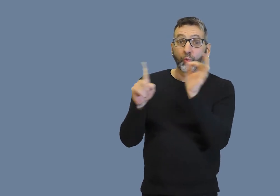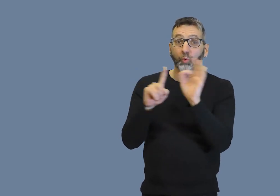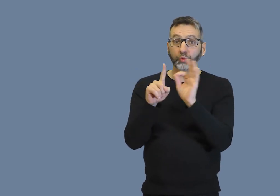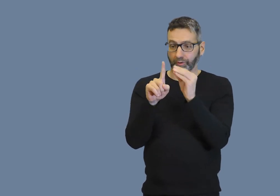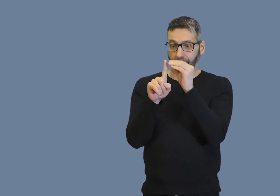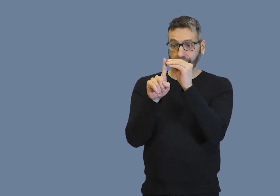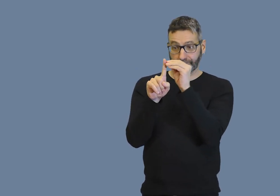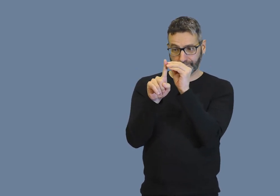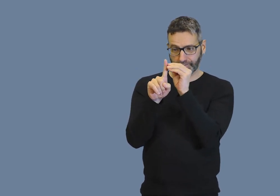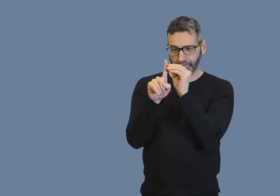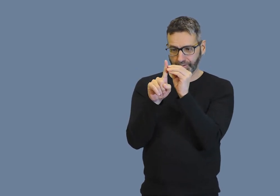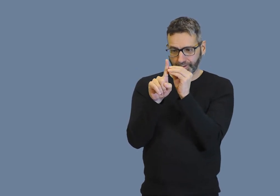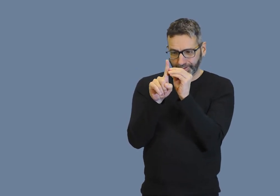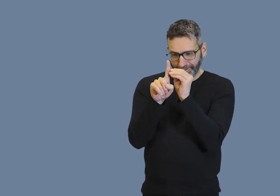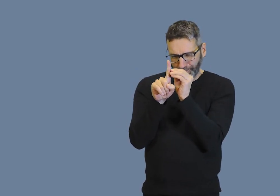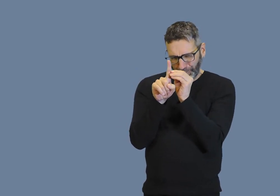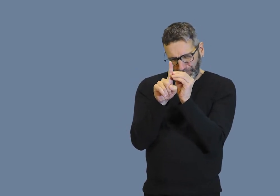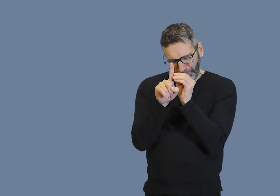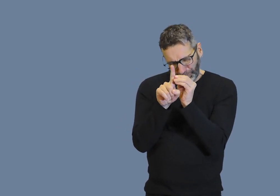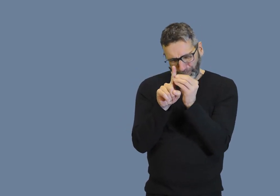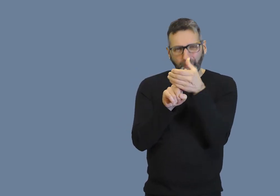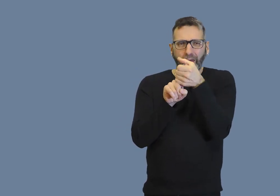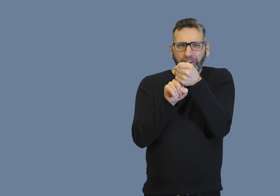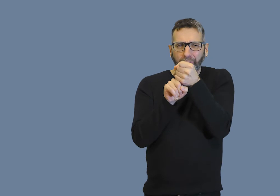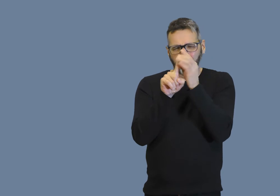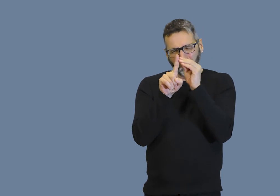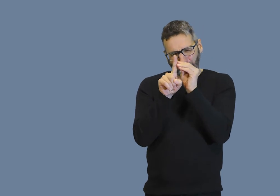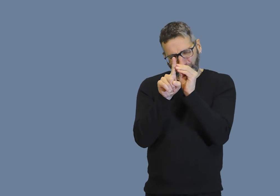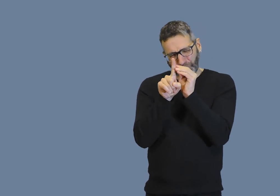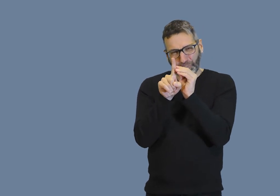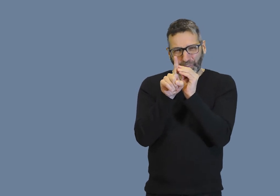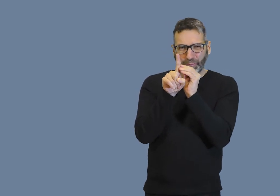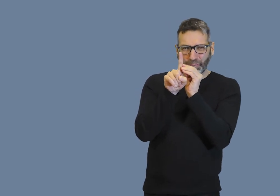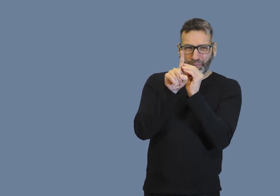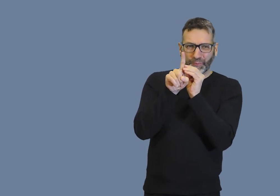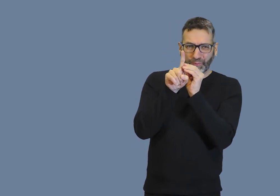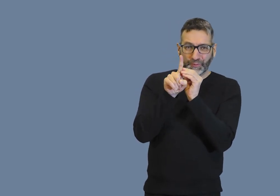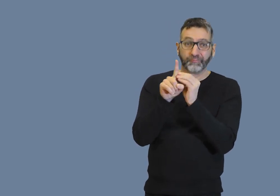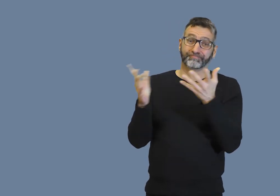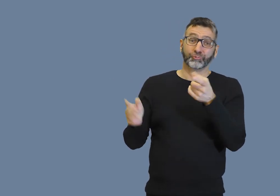oder zu klein.